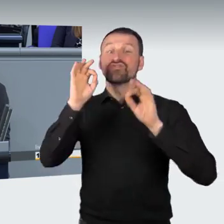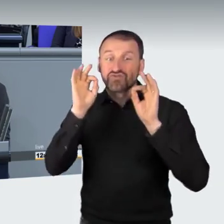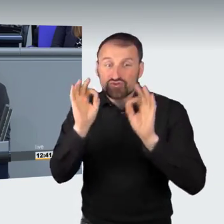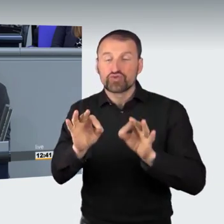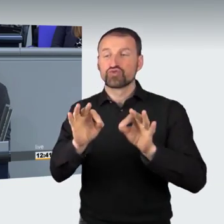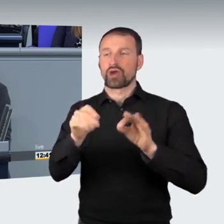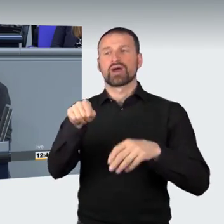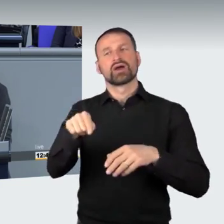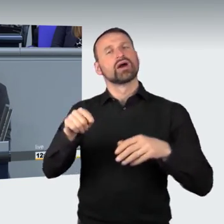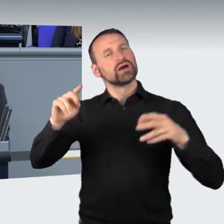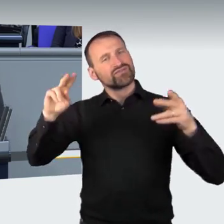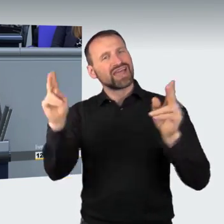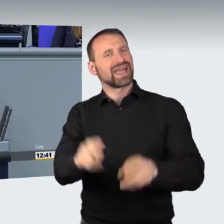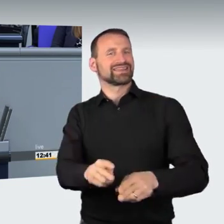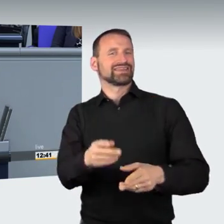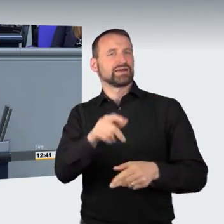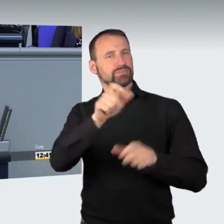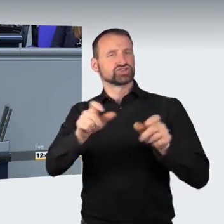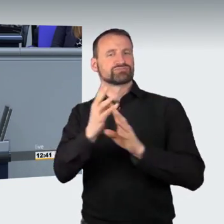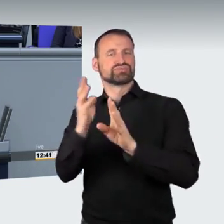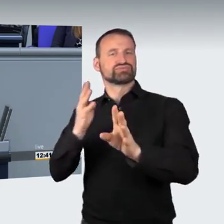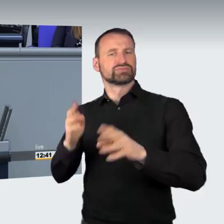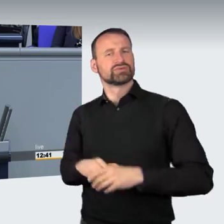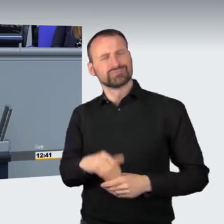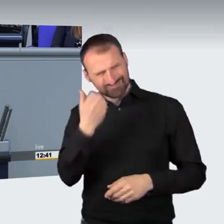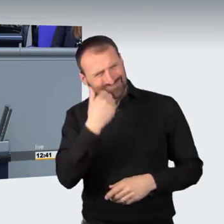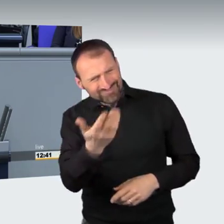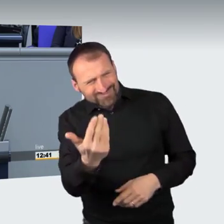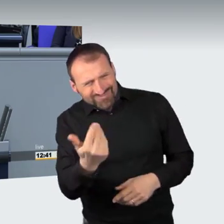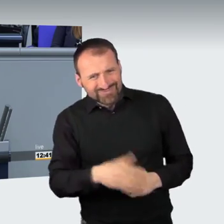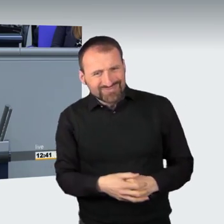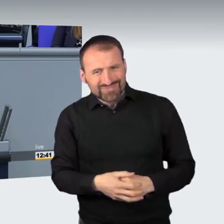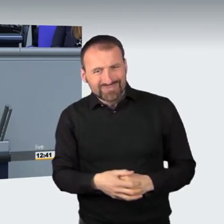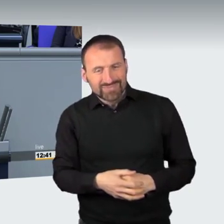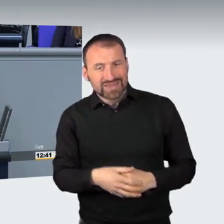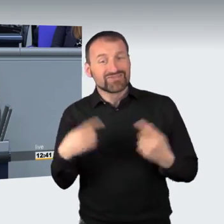mehr Wohnungsbau. Ich möchte die Opposition bitten, den Schalter umzulegen.